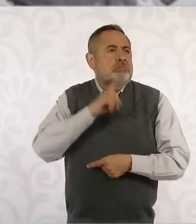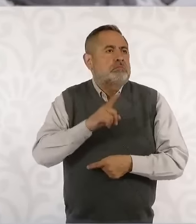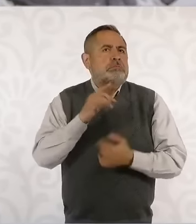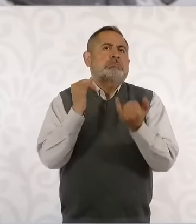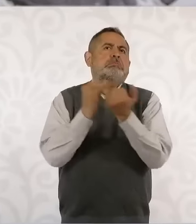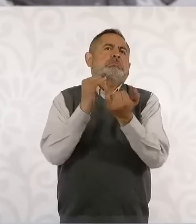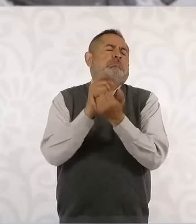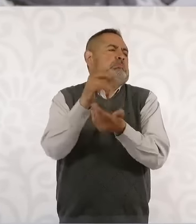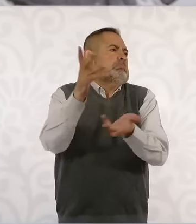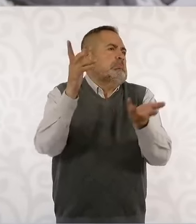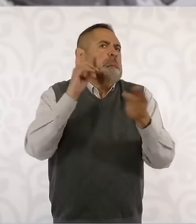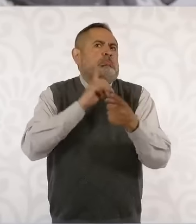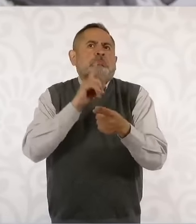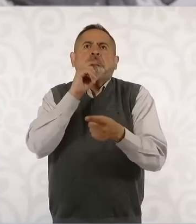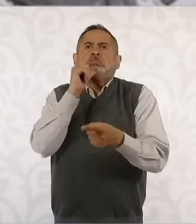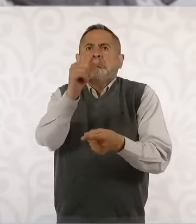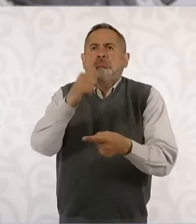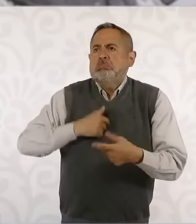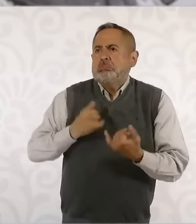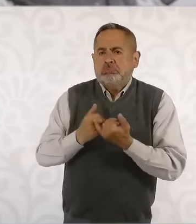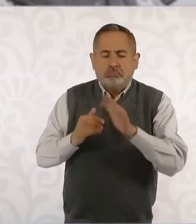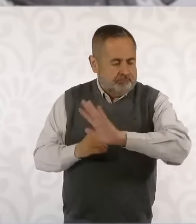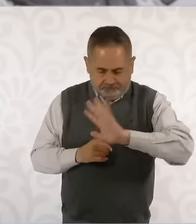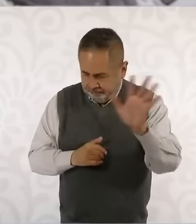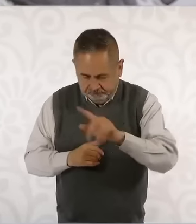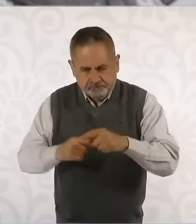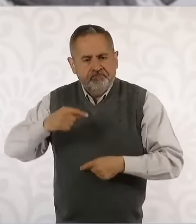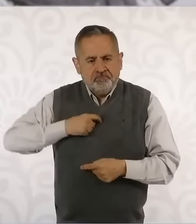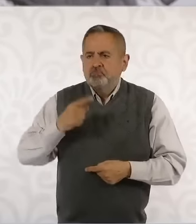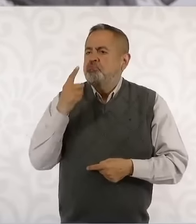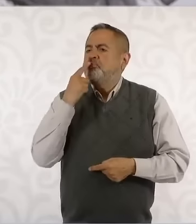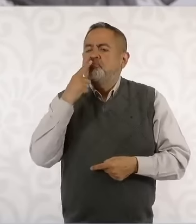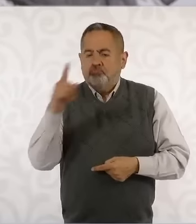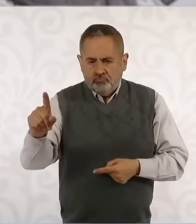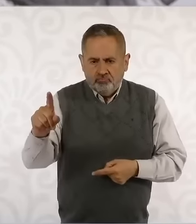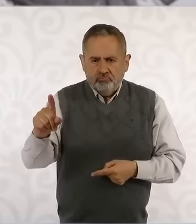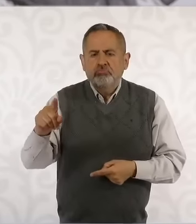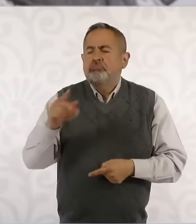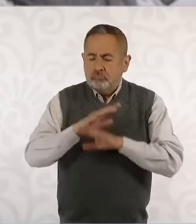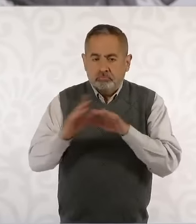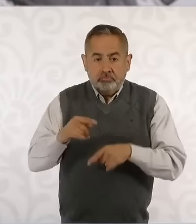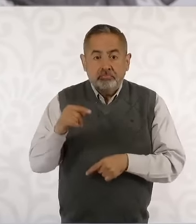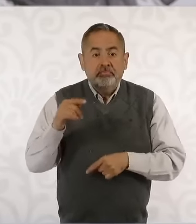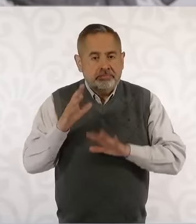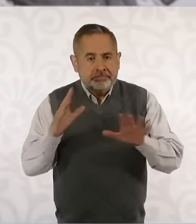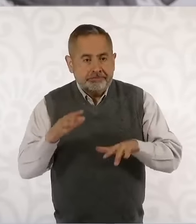los hombres? Entonces, no hay que presentar la denuncia. Ya se detuvo a este individuo